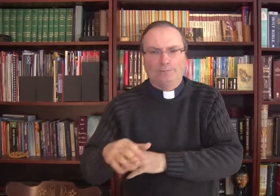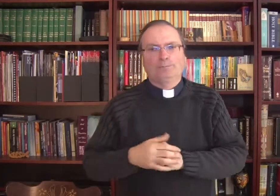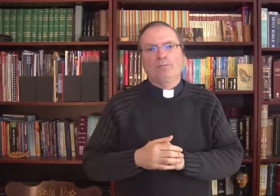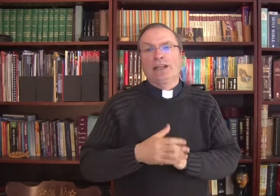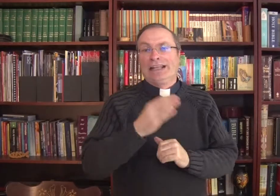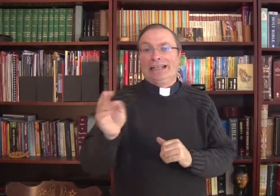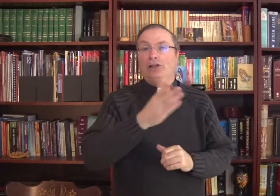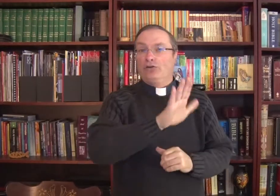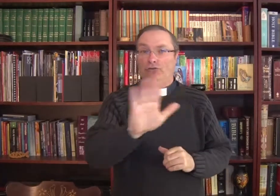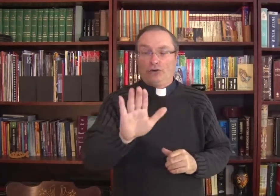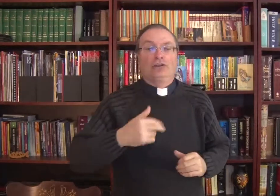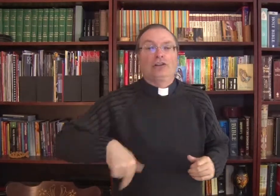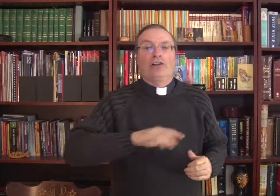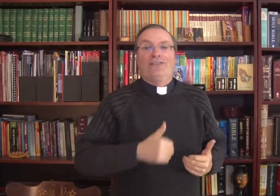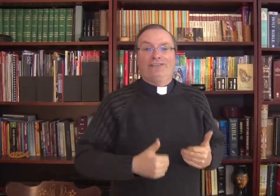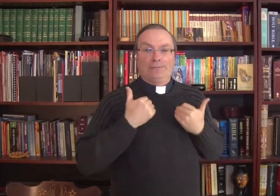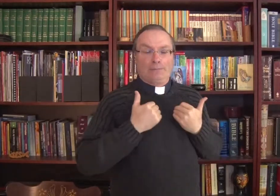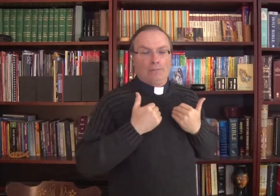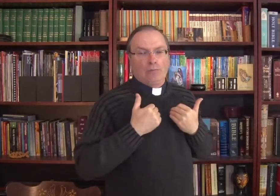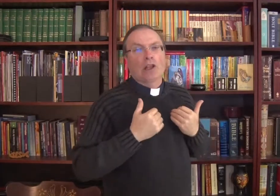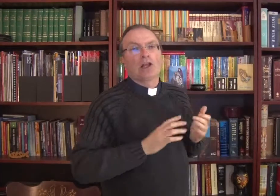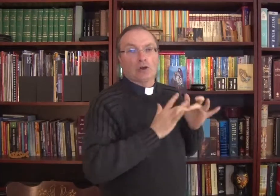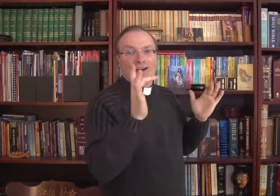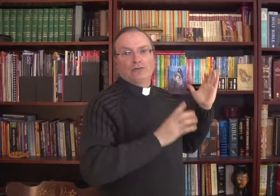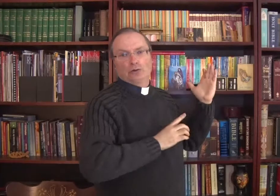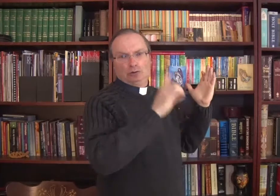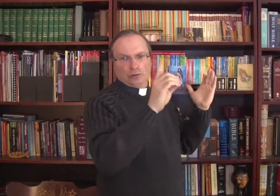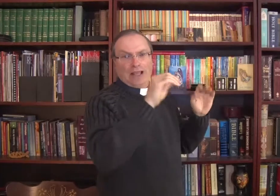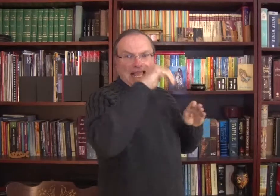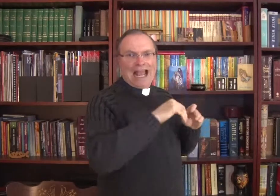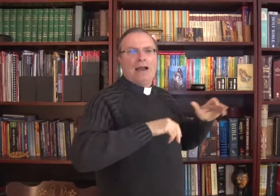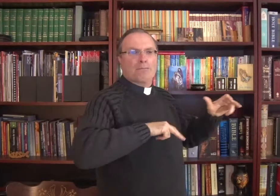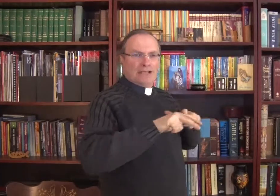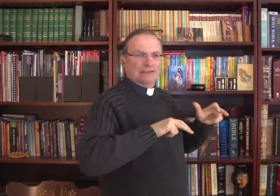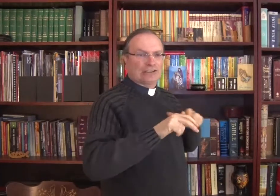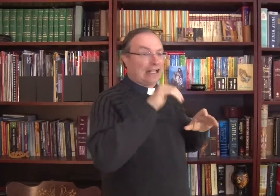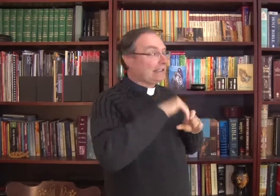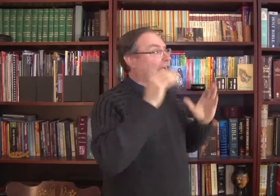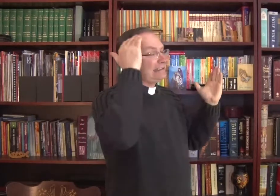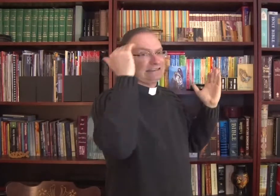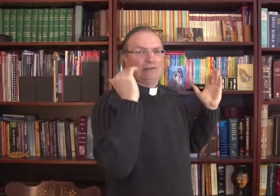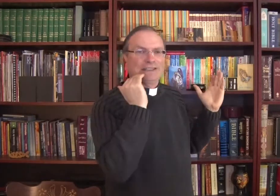Et que notre vie glorifie Dieu en marchant dans la sainteté